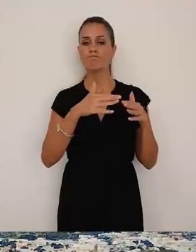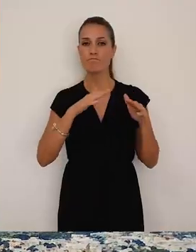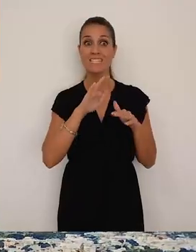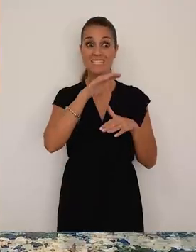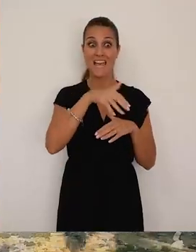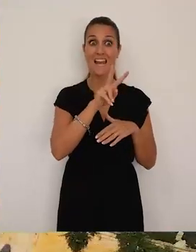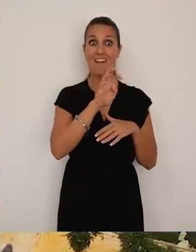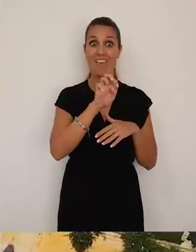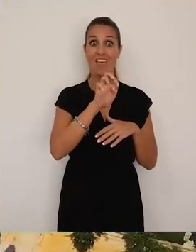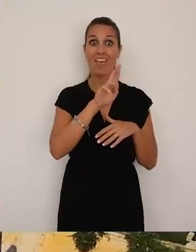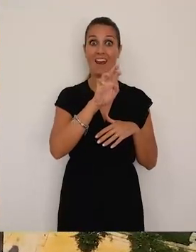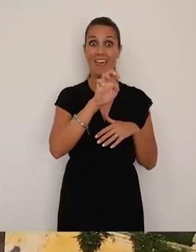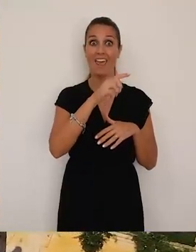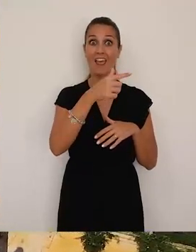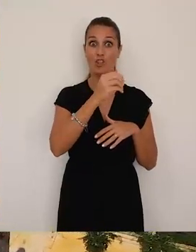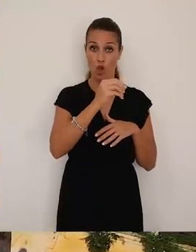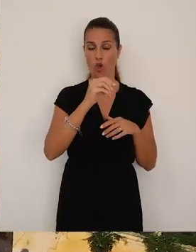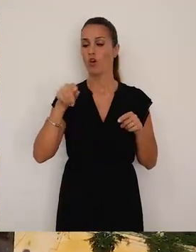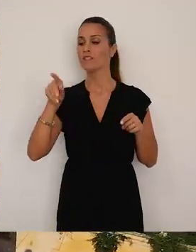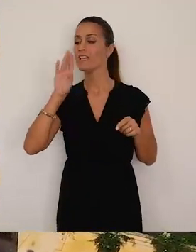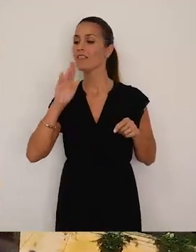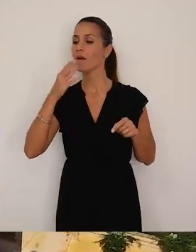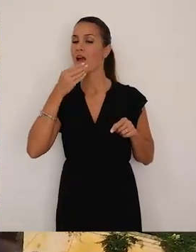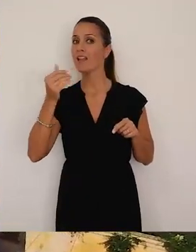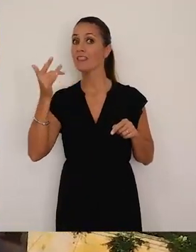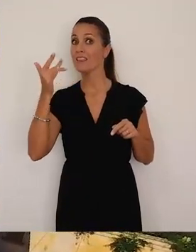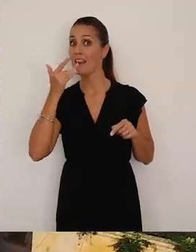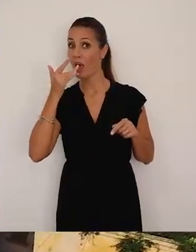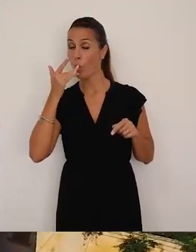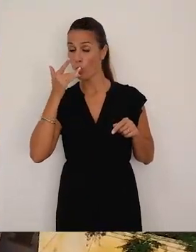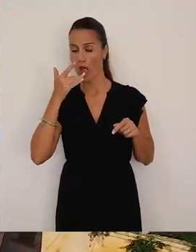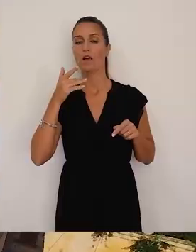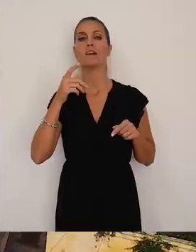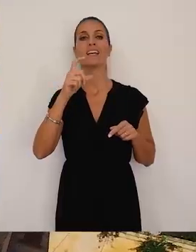la Serra di Veréto e il capo di Santa Maria di Leuca.